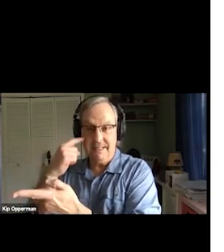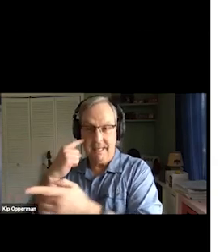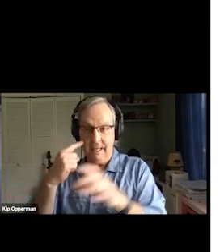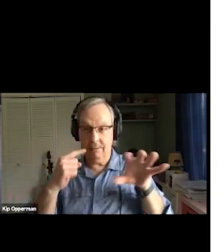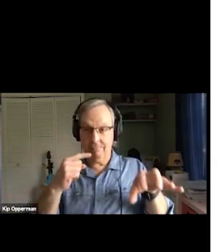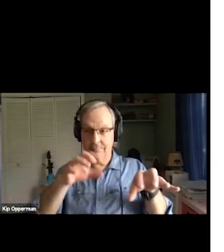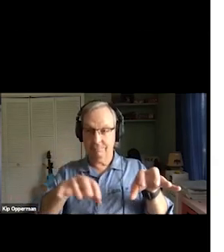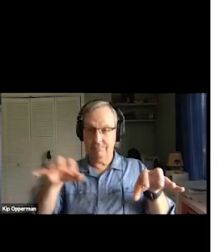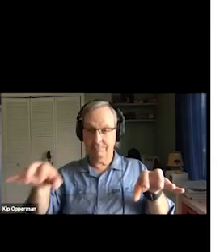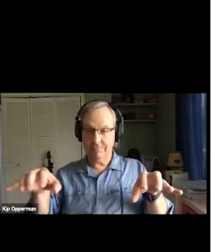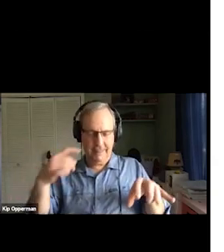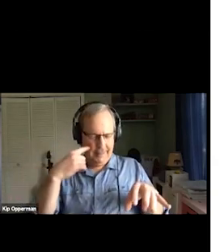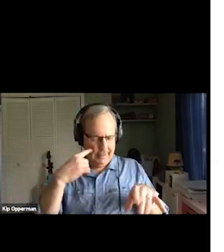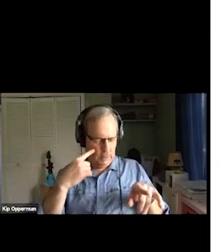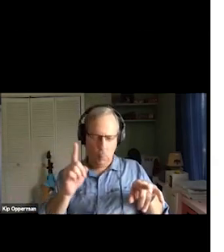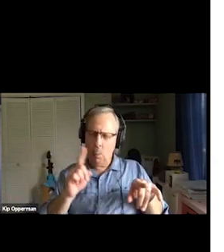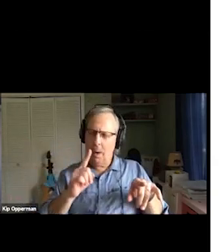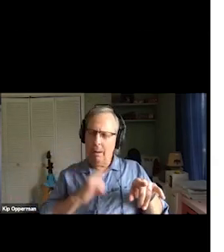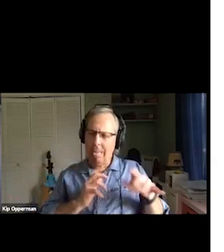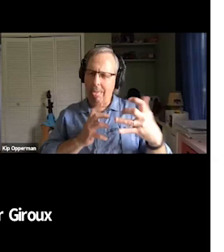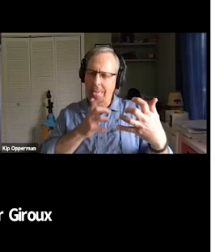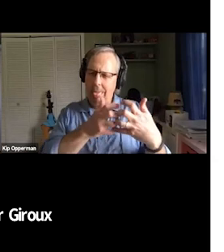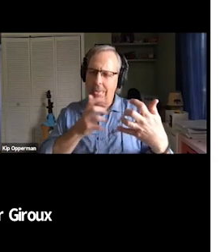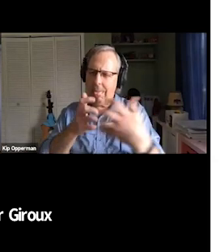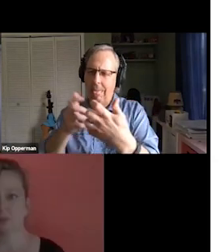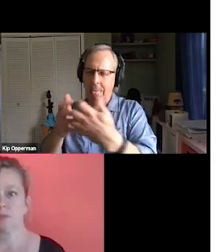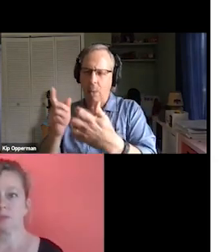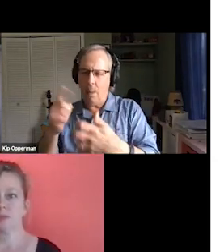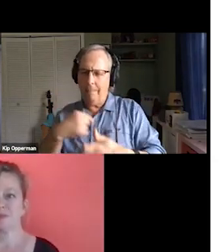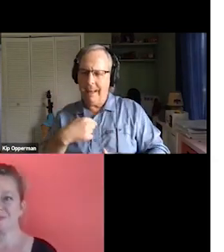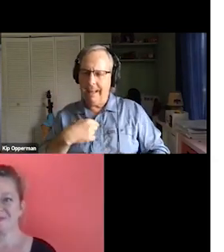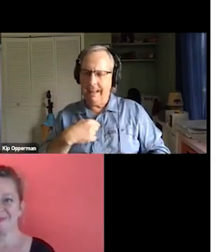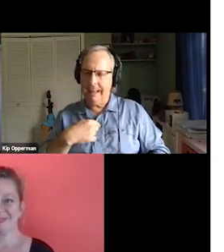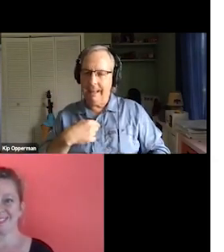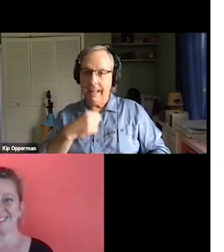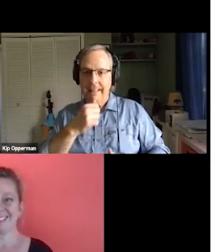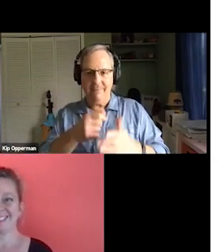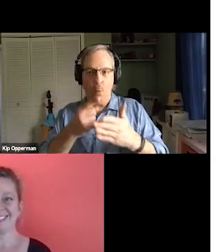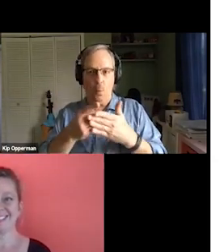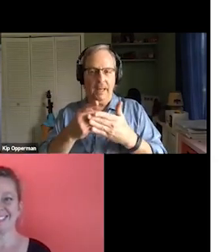y ver dónde se encuentra en esas tres áreas. Por lo tanto, no todos tendrán las mismas prioridades